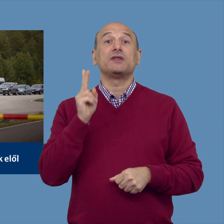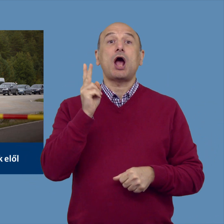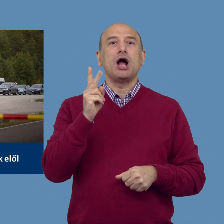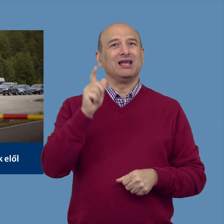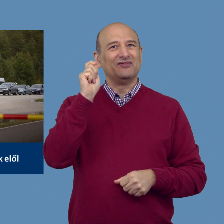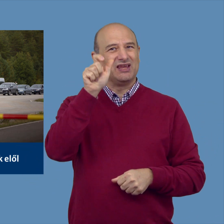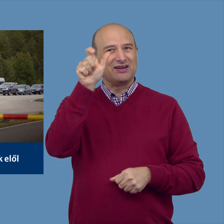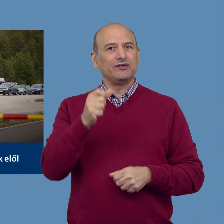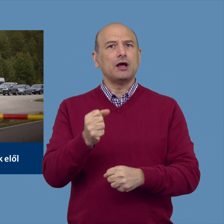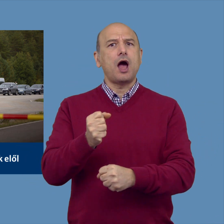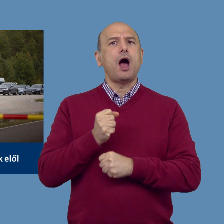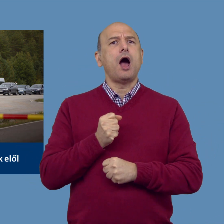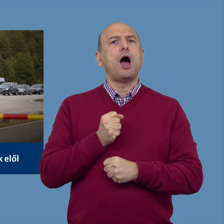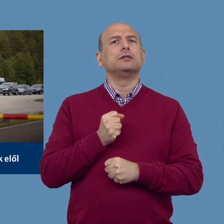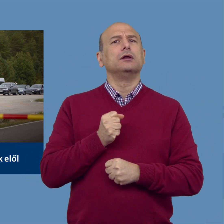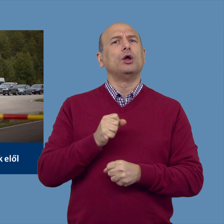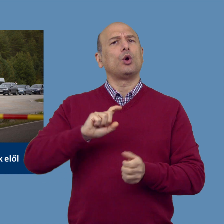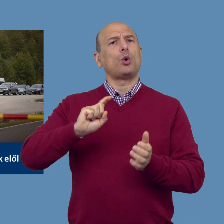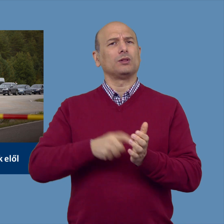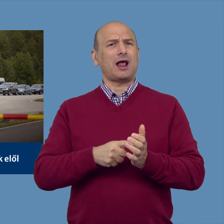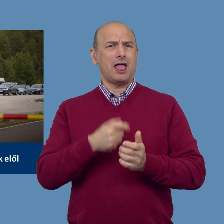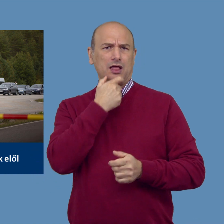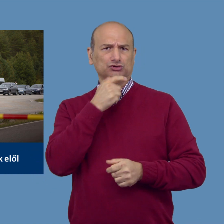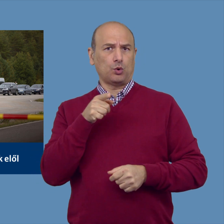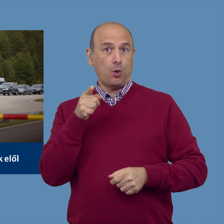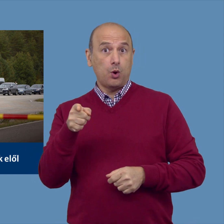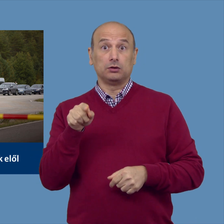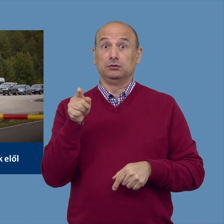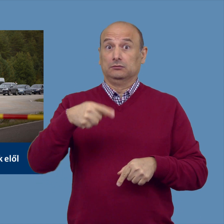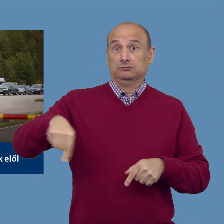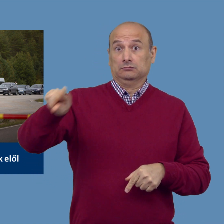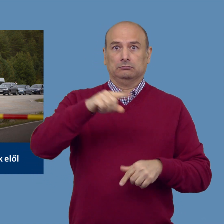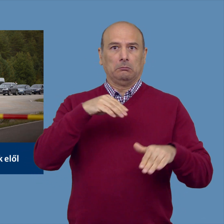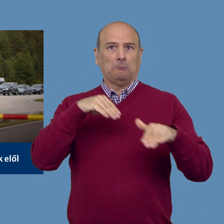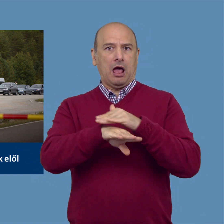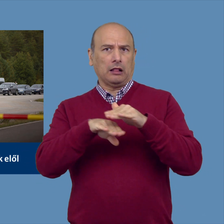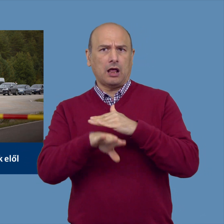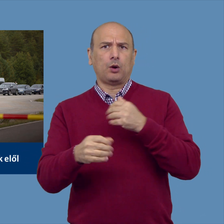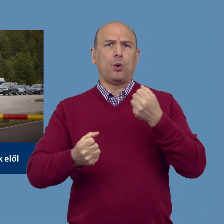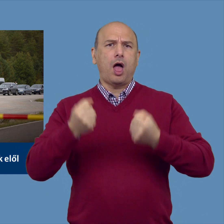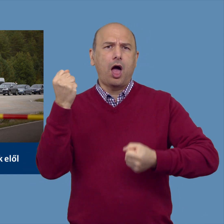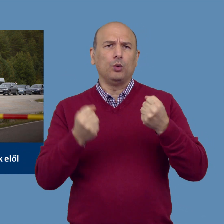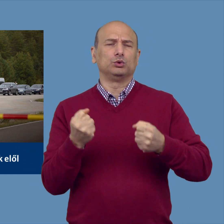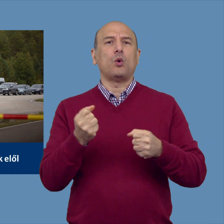és jelentős számban indultak külföldre a besorolás elől menekülve a sorköteles férfiak,